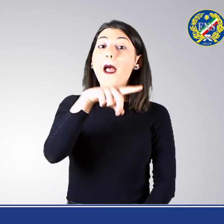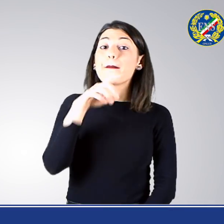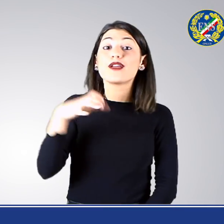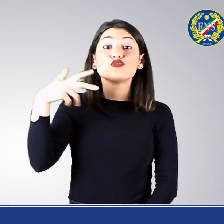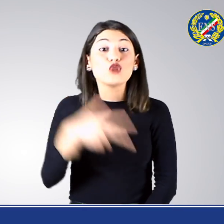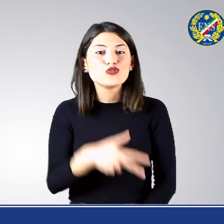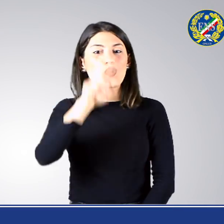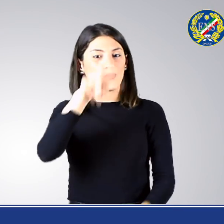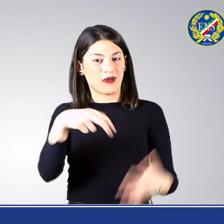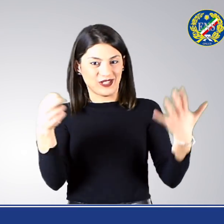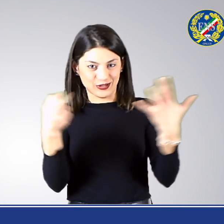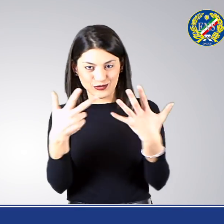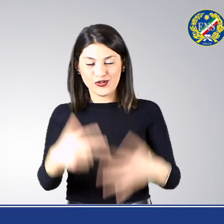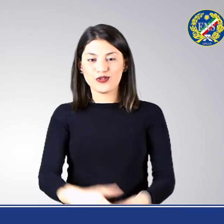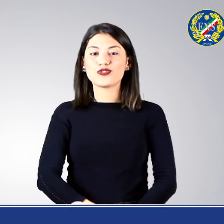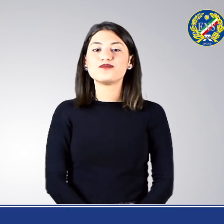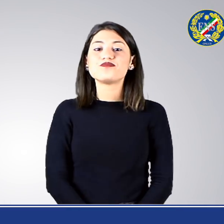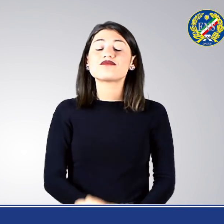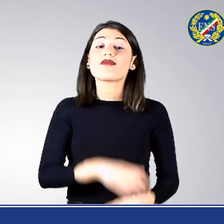Ape Sociale 2018